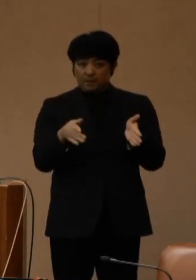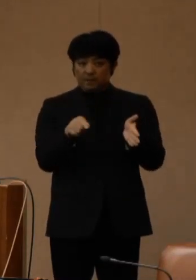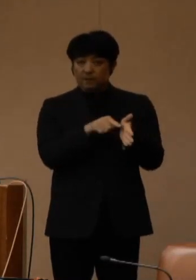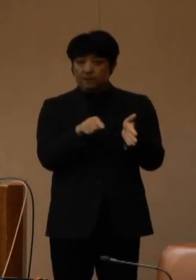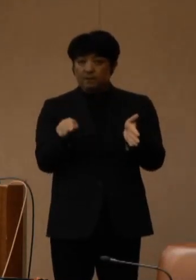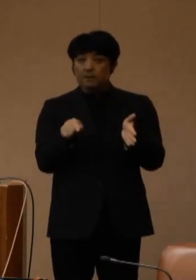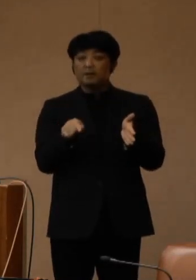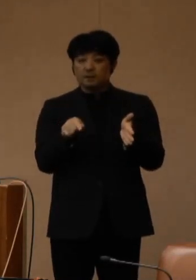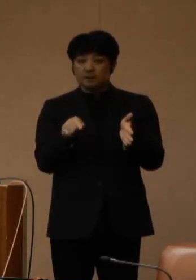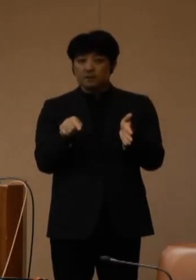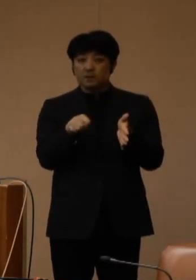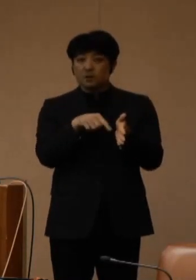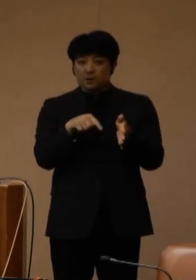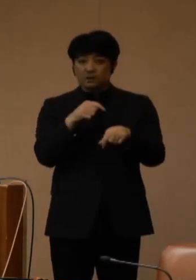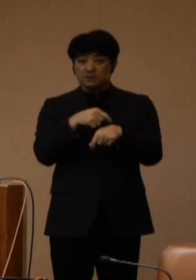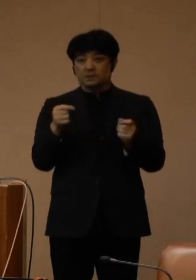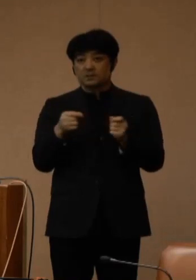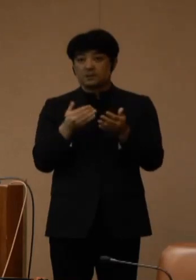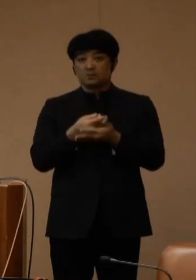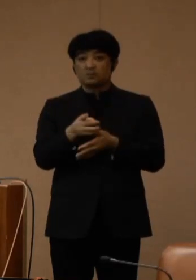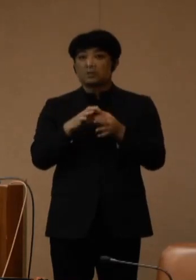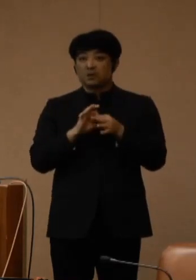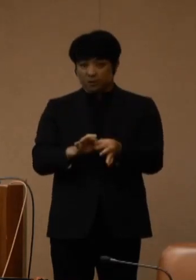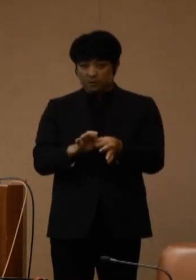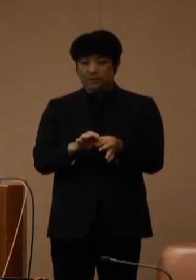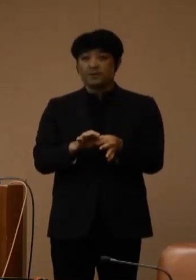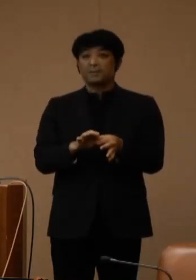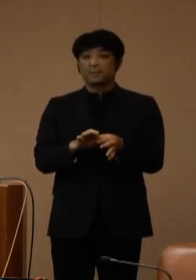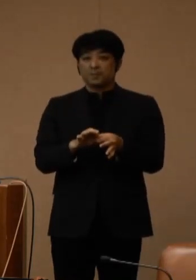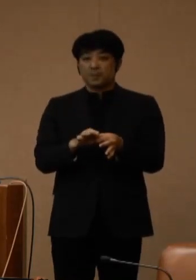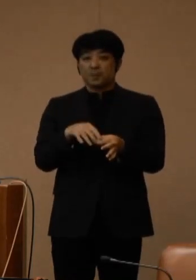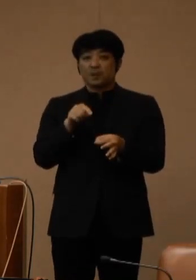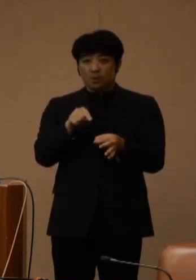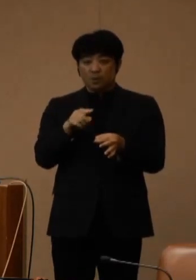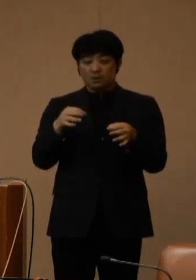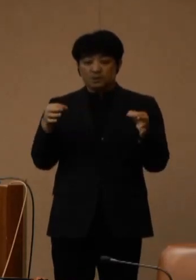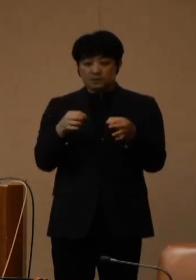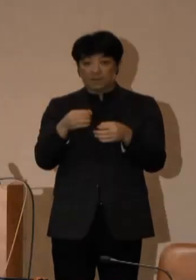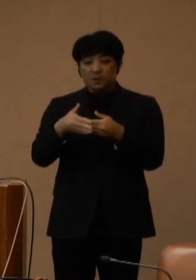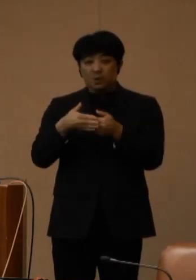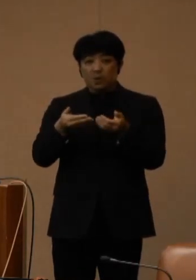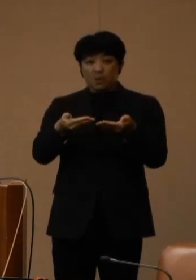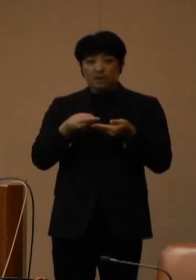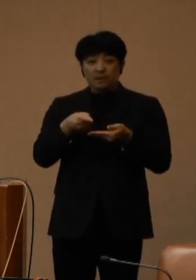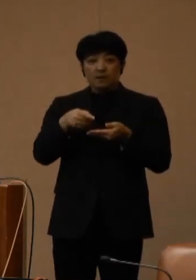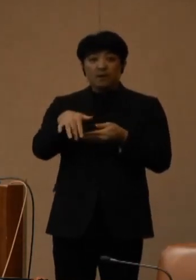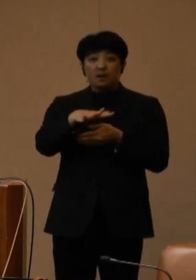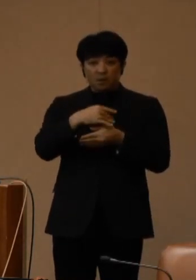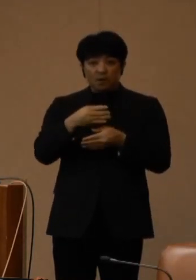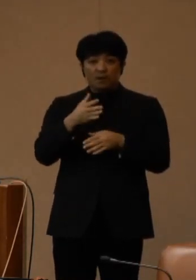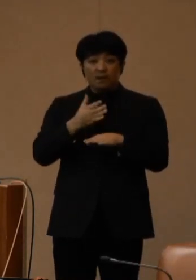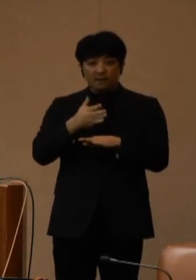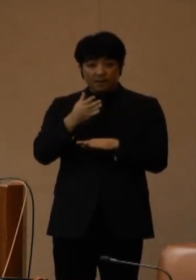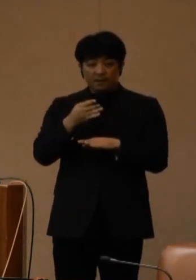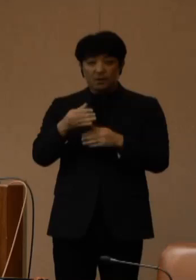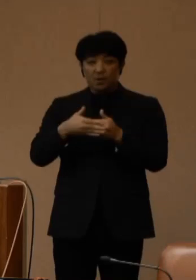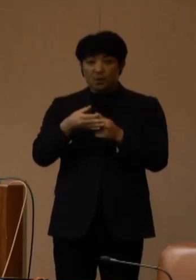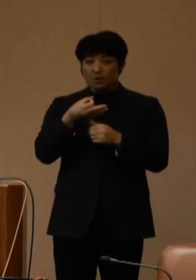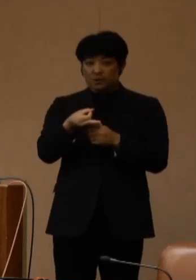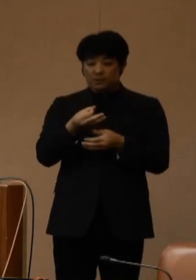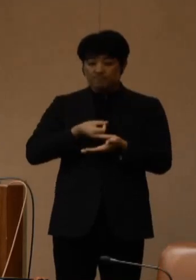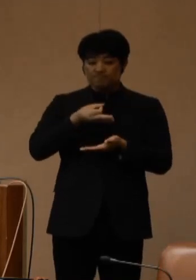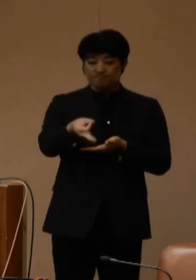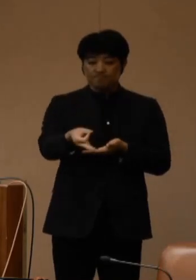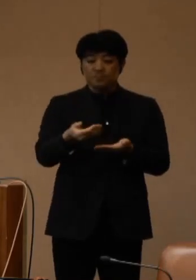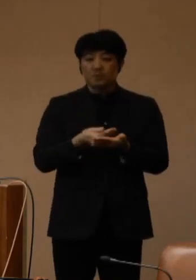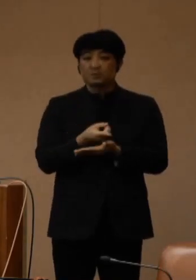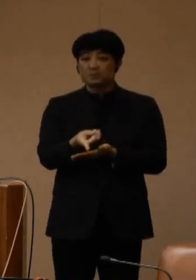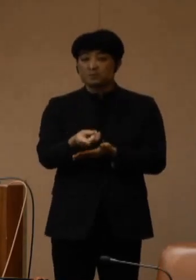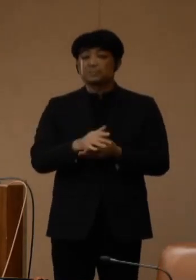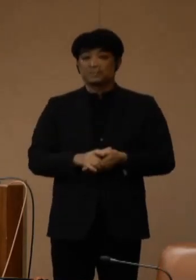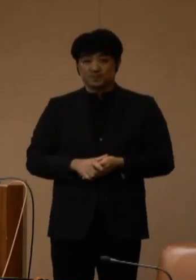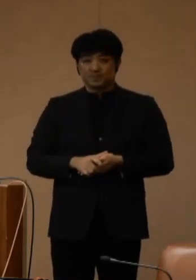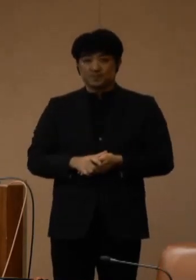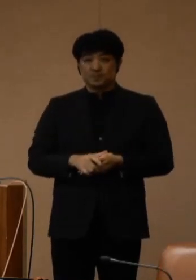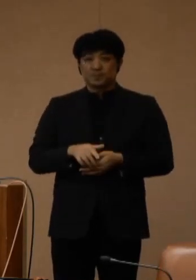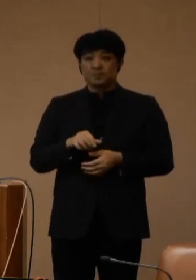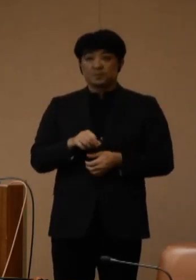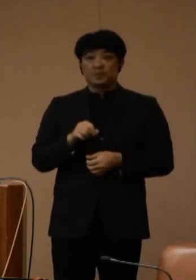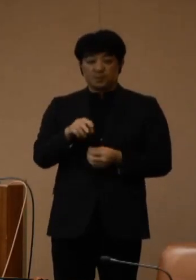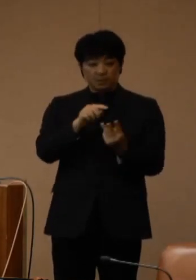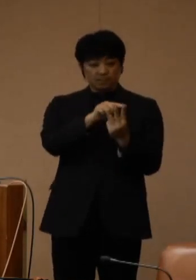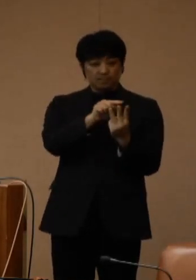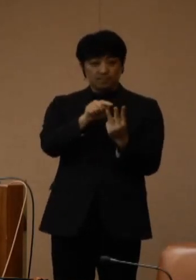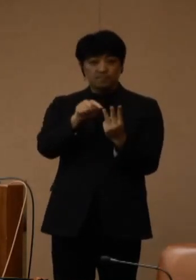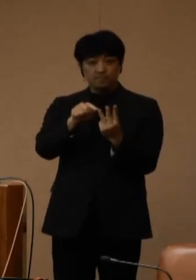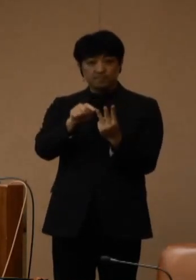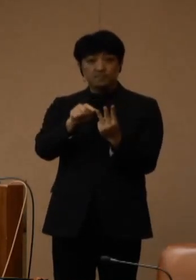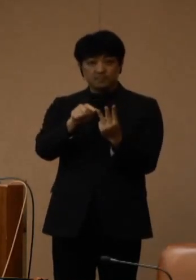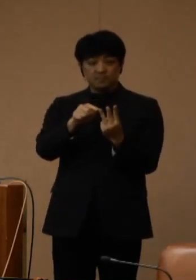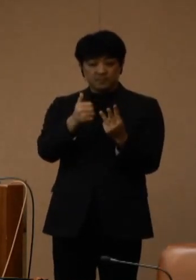この要請に伴って営業時間短縮となる飲食店等には、協力金を支給することといたします。今回この３市を対象としていることについては、